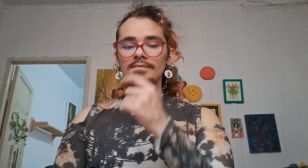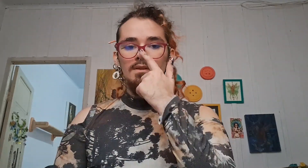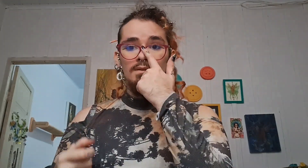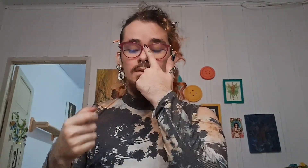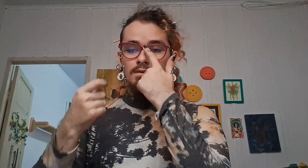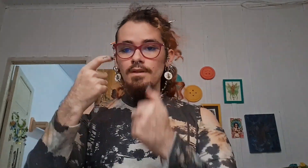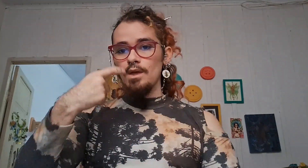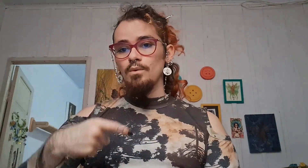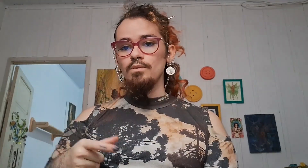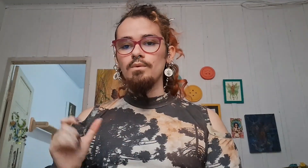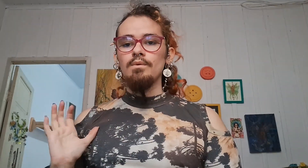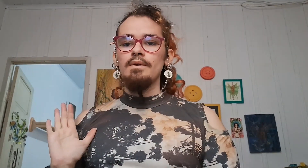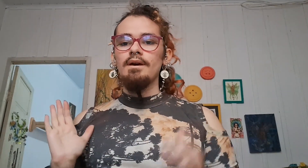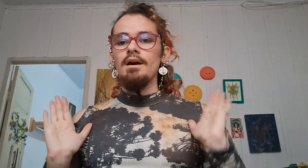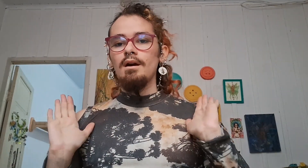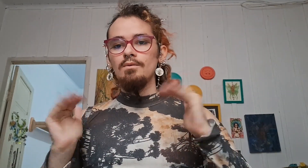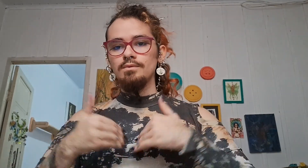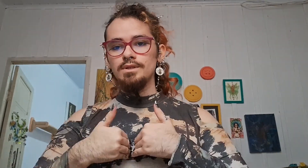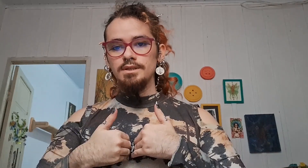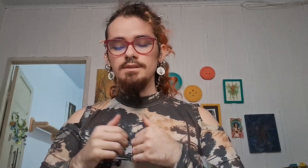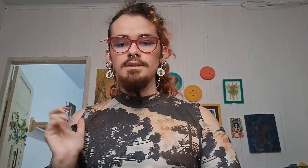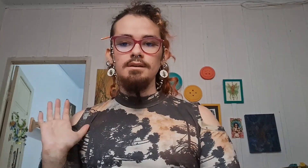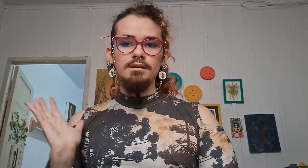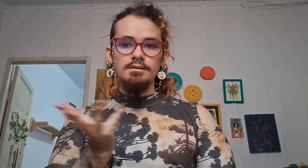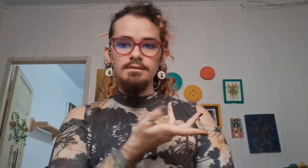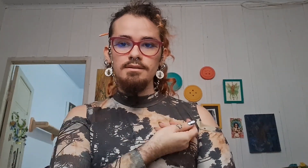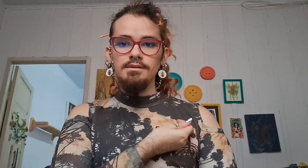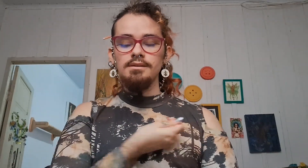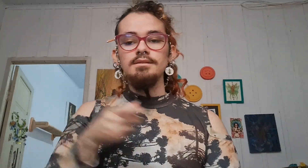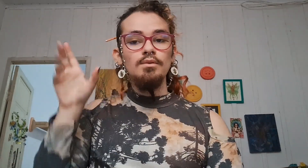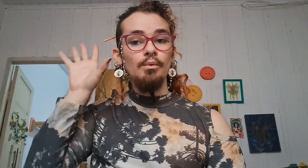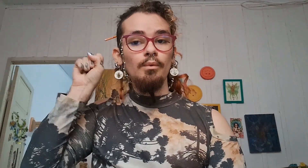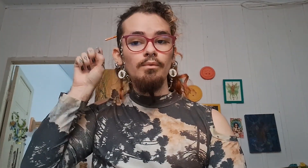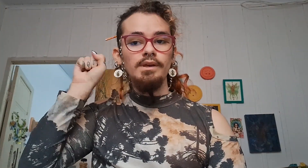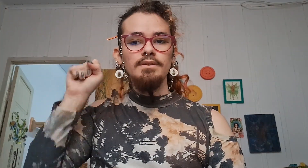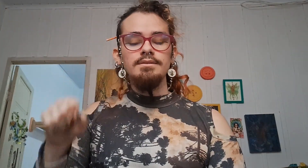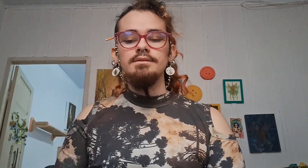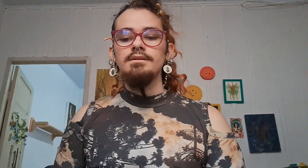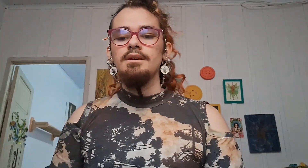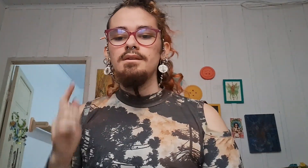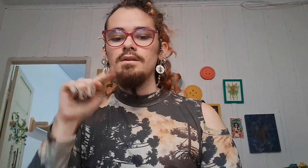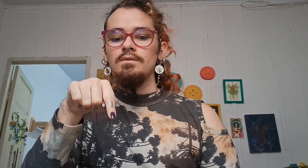eu sou autista transgênero e ouvinte